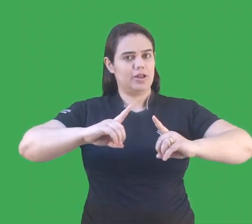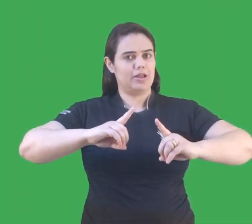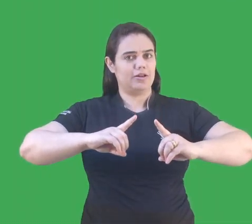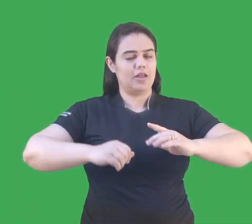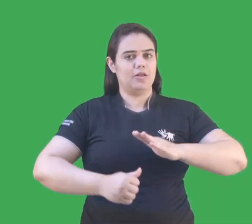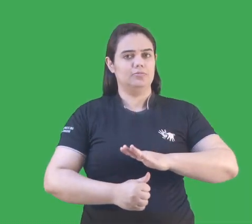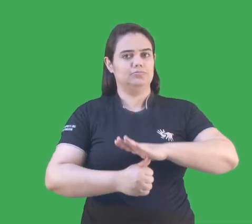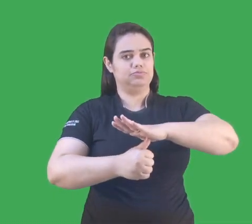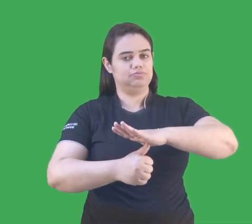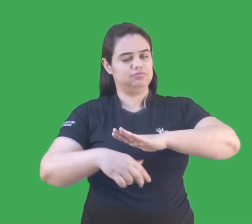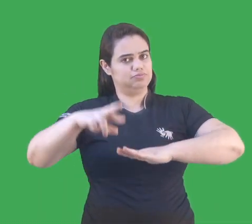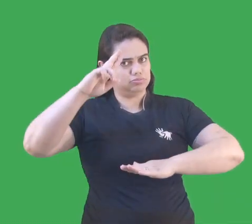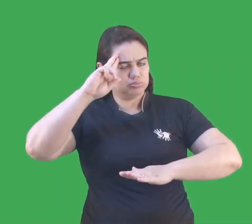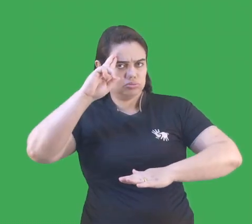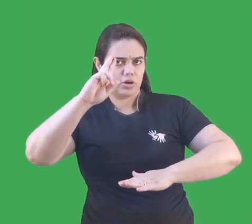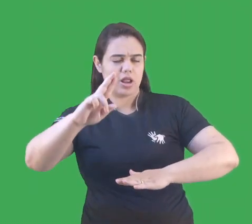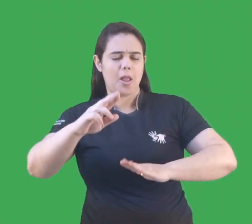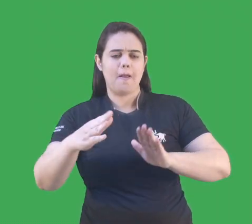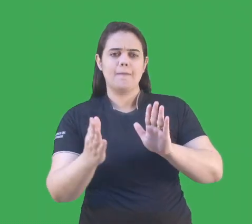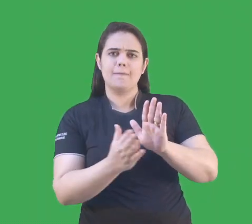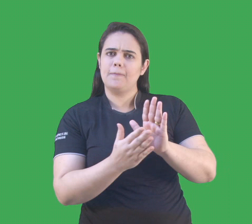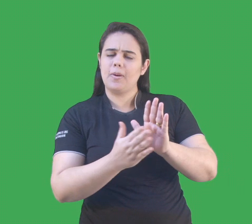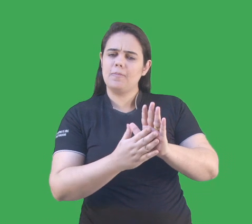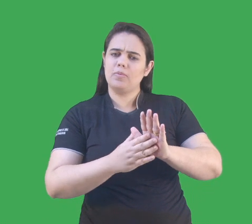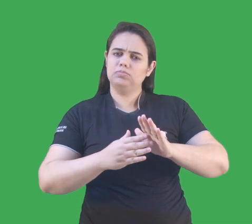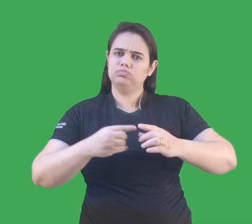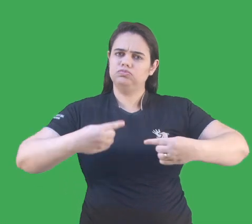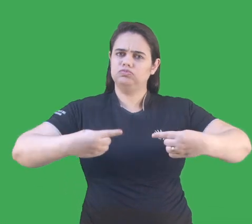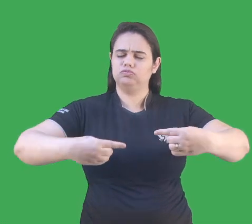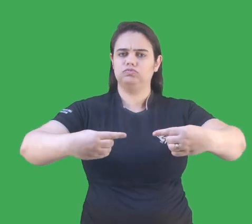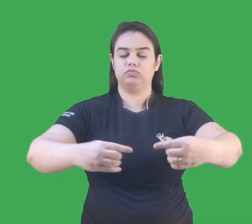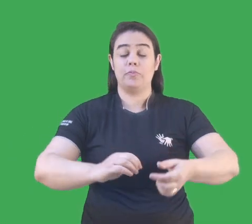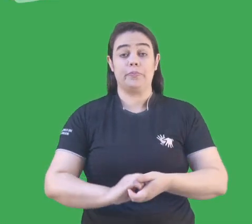ao cargo de reitor debaterem propostas para o IFMS.